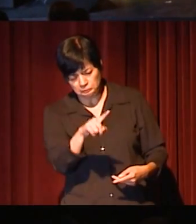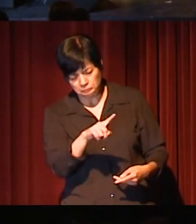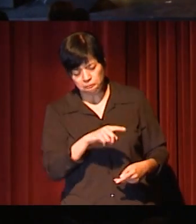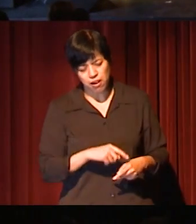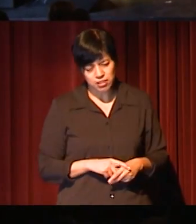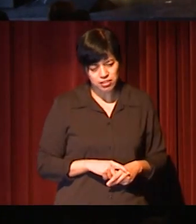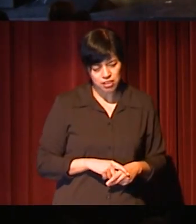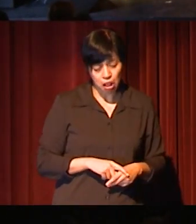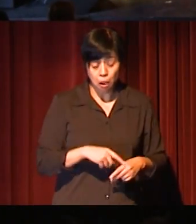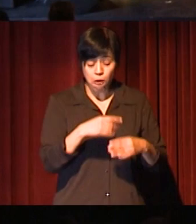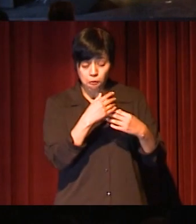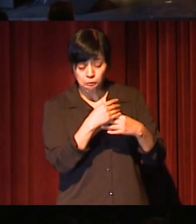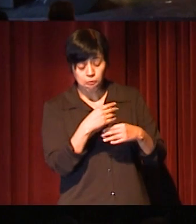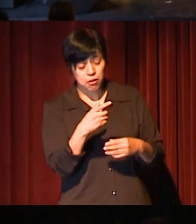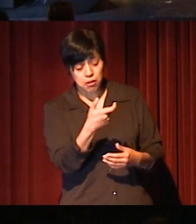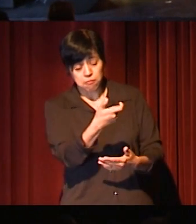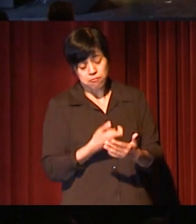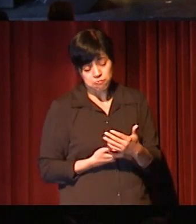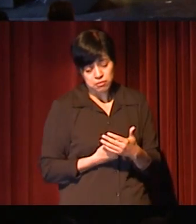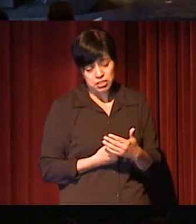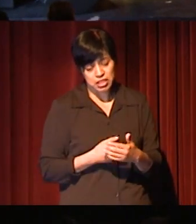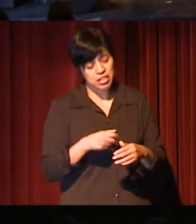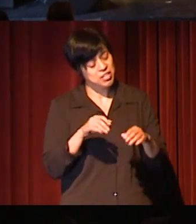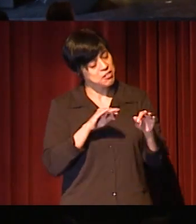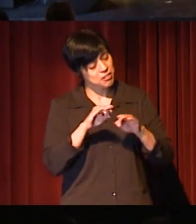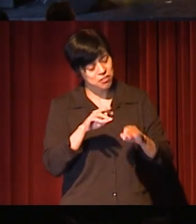o el que solo quiere ir a cobrar su cheque y no dar clases.